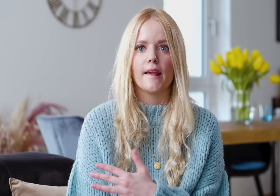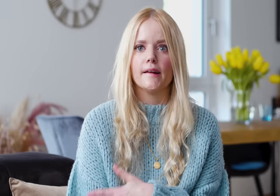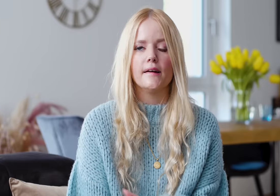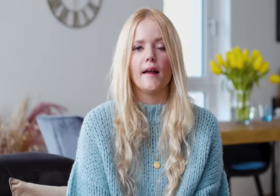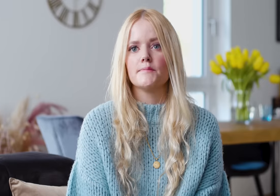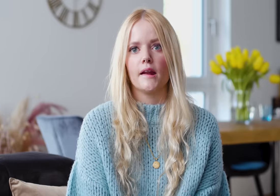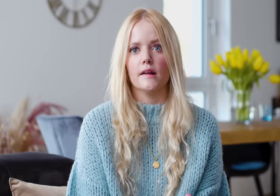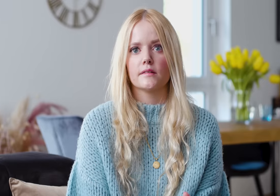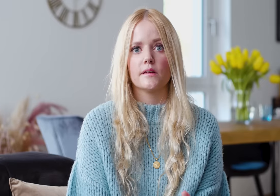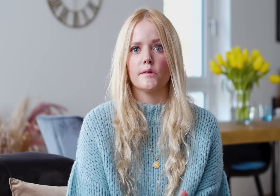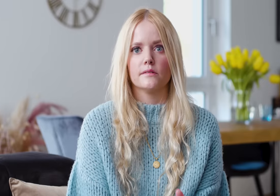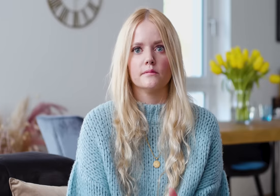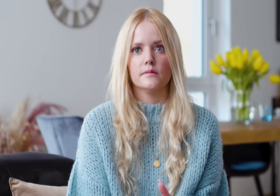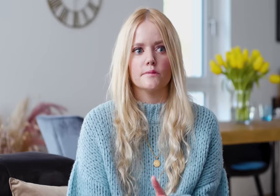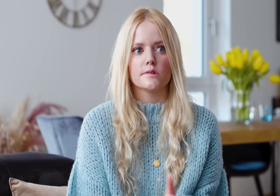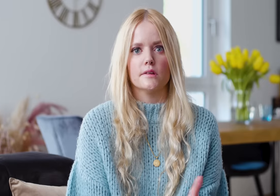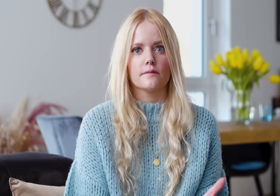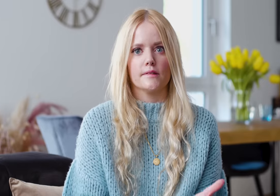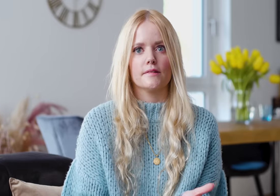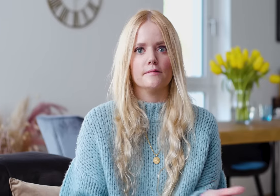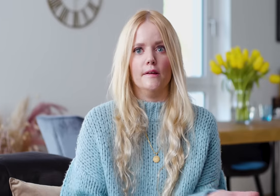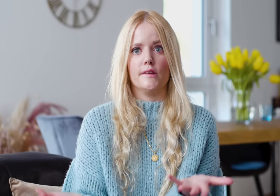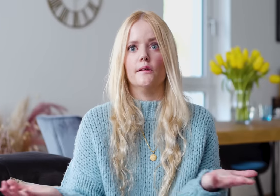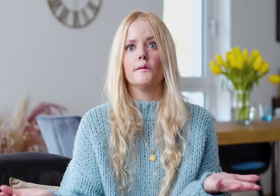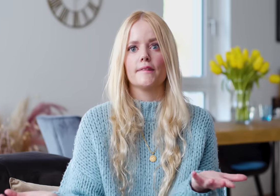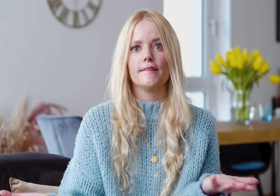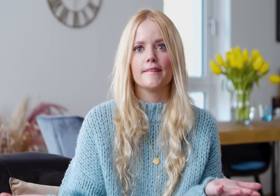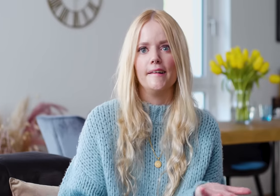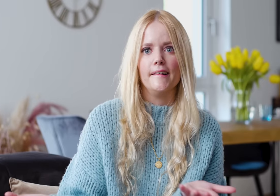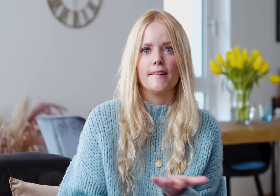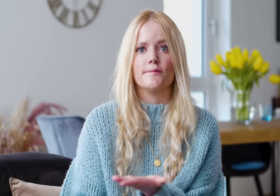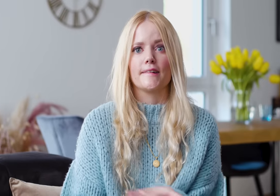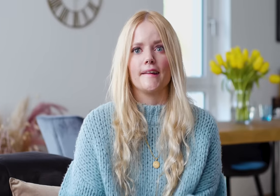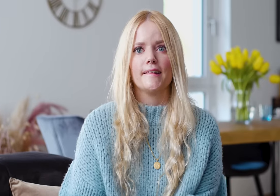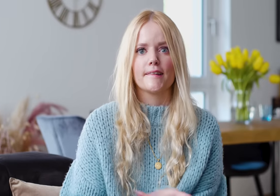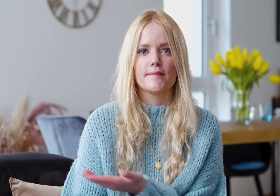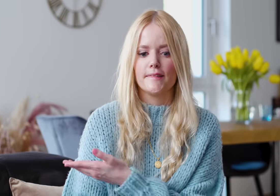Jeder, alle meine Ärzte wussten nicht, was hier los ist. Die versteht's.